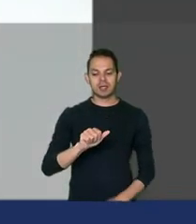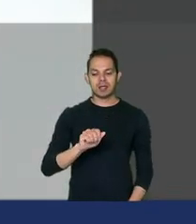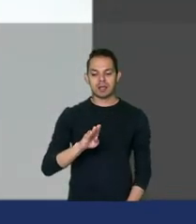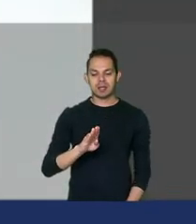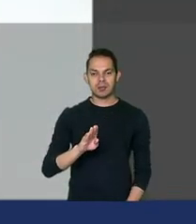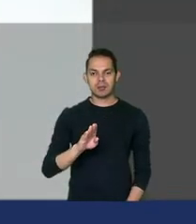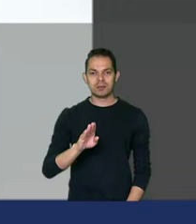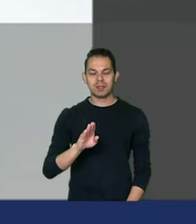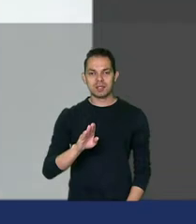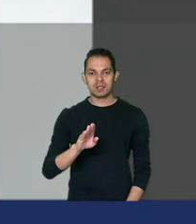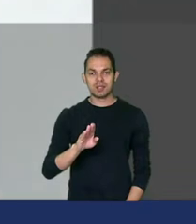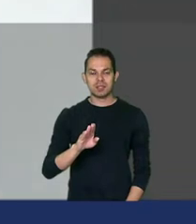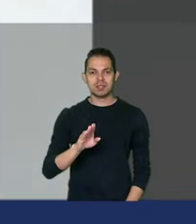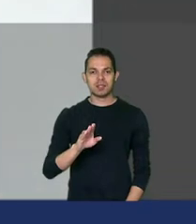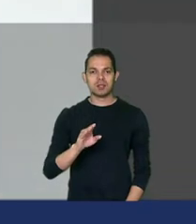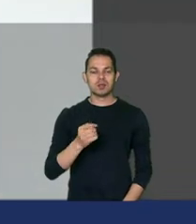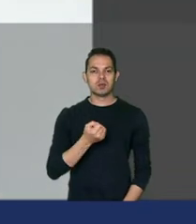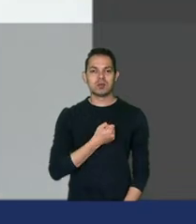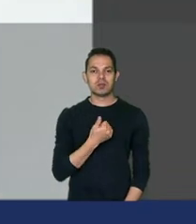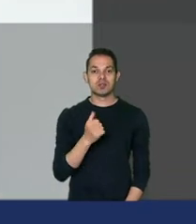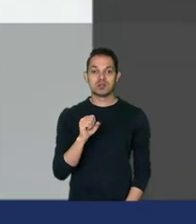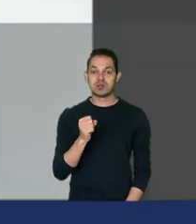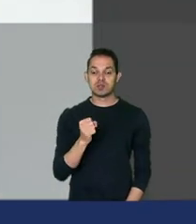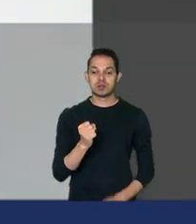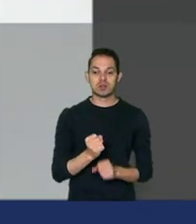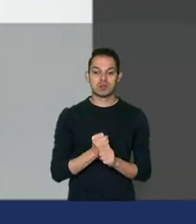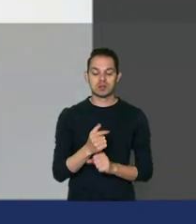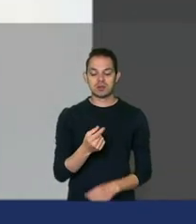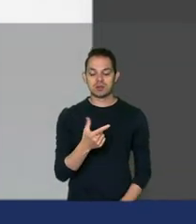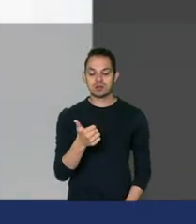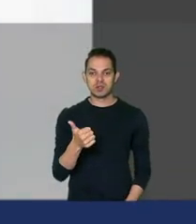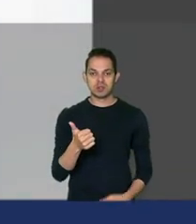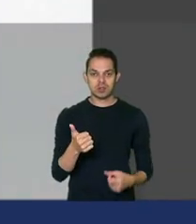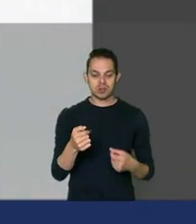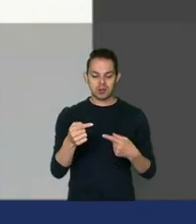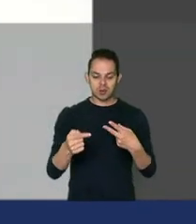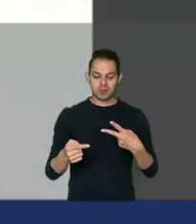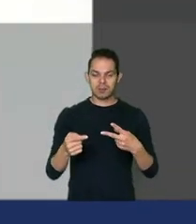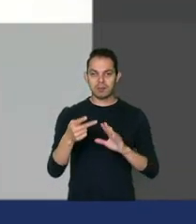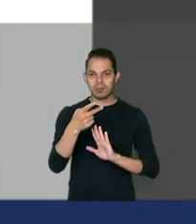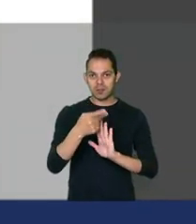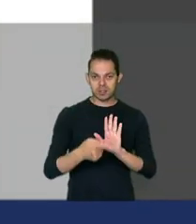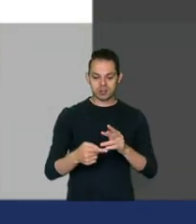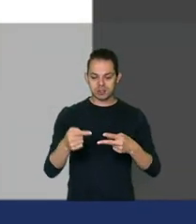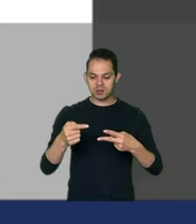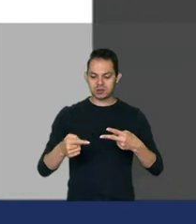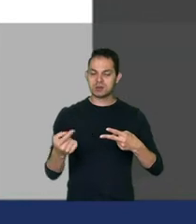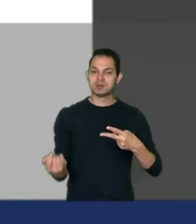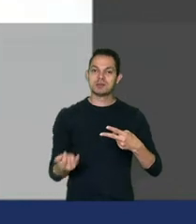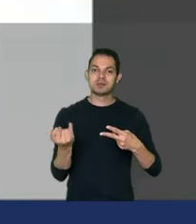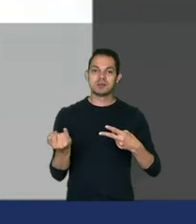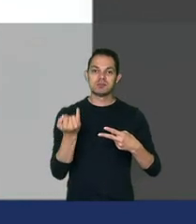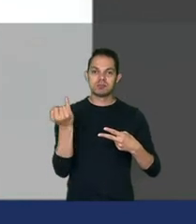LEI ALDIR BLANC, 2 2, 15, 18 DE 2021. TAMBÉM É MUITO IMPORTANTE ESSES DOIS PROJETOS. É MUITO IMPORTANTE PARA PRODUÇÃO DA CULTURA NO